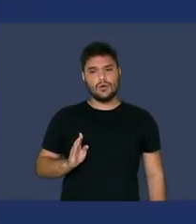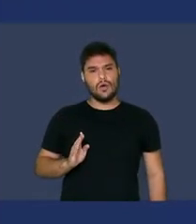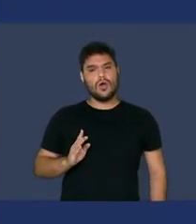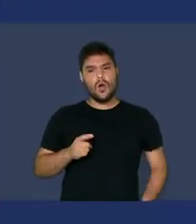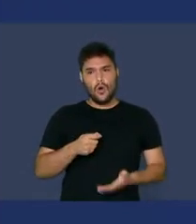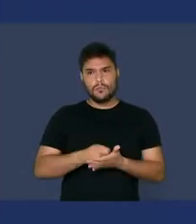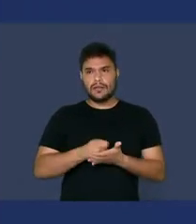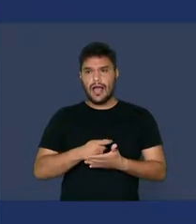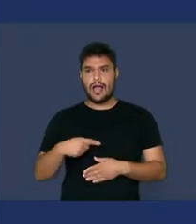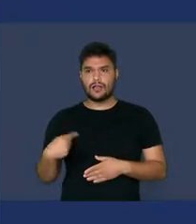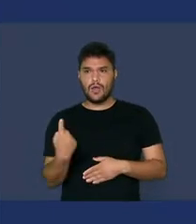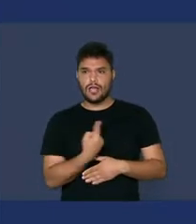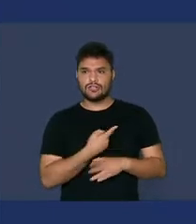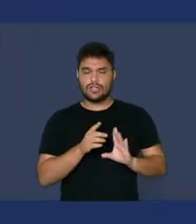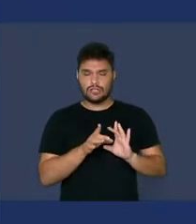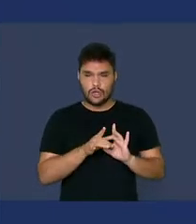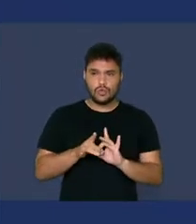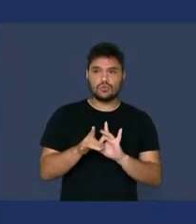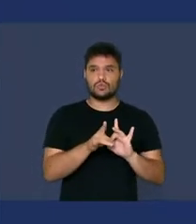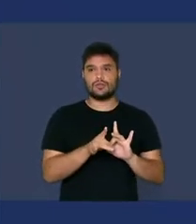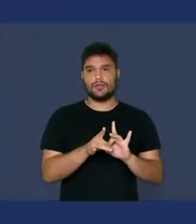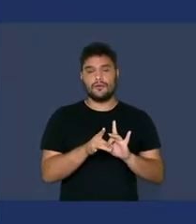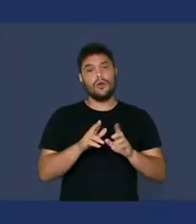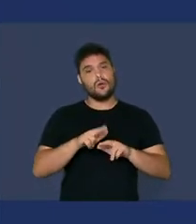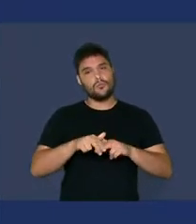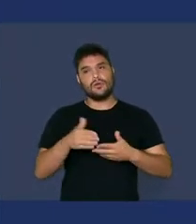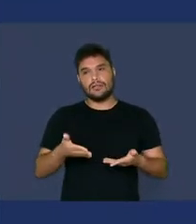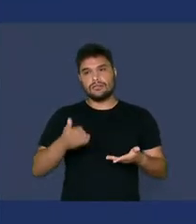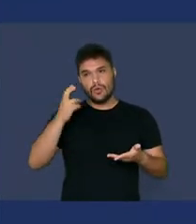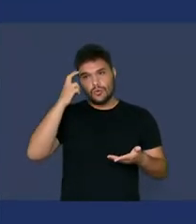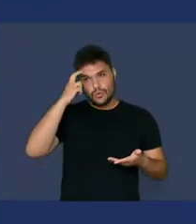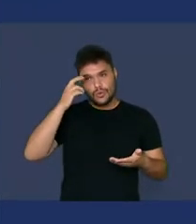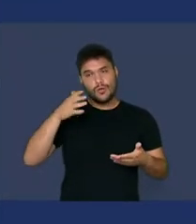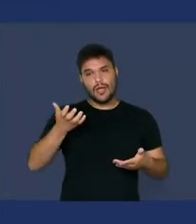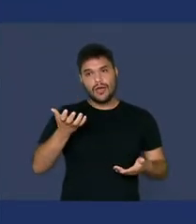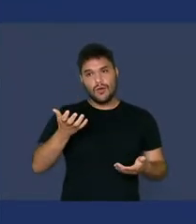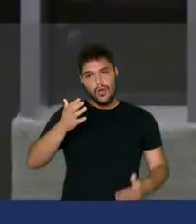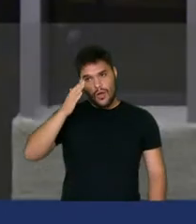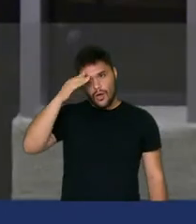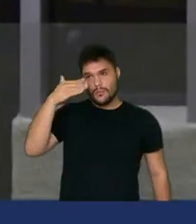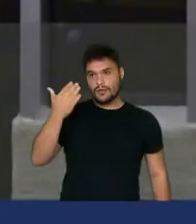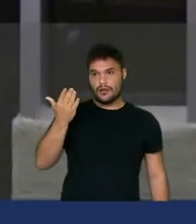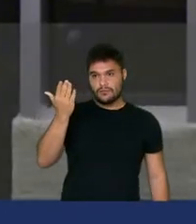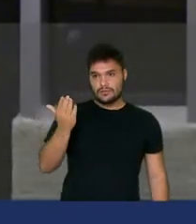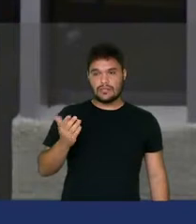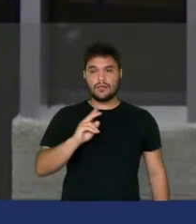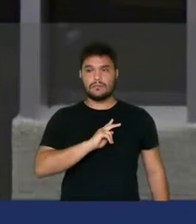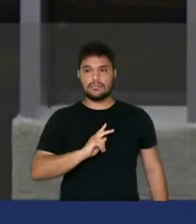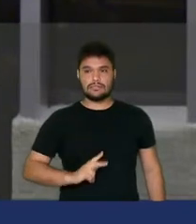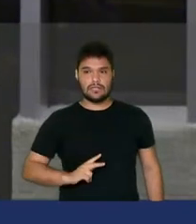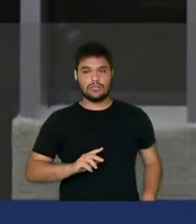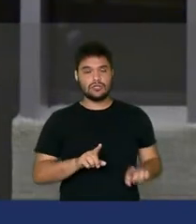BRASIL OBRIGA NÓS NOS UNIRMOS, NÃO É ALICE? E FOI ESSE MOMENTO DA CULTURA. POR ISSO QUERO RENDER MINHAS HOMENAGENS É VOSSA EXCELÊNCIA E A TODOS QUE,